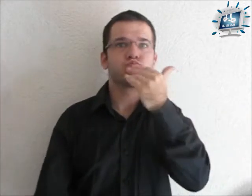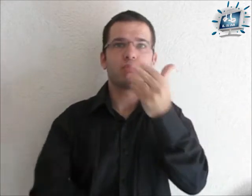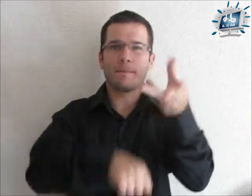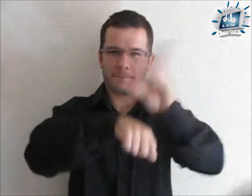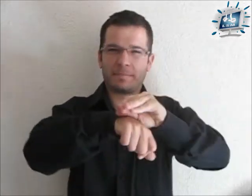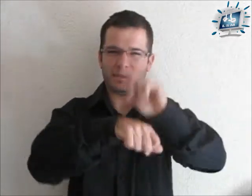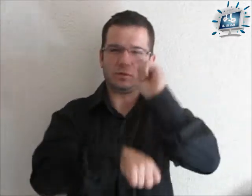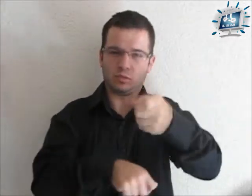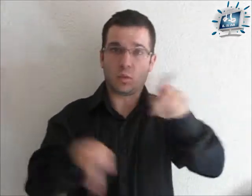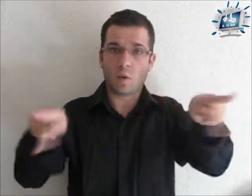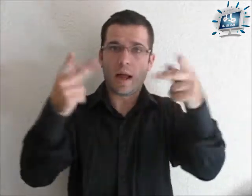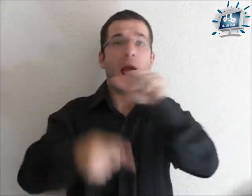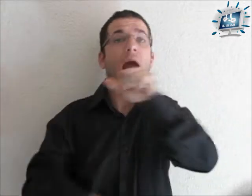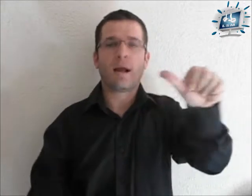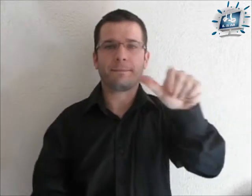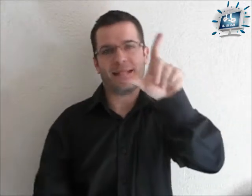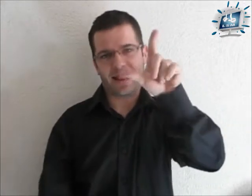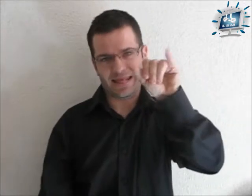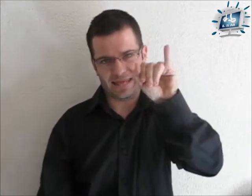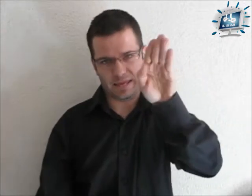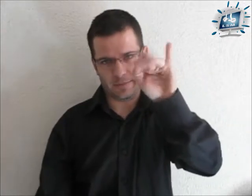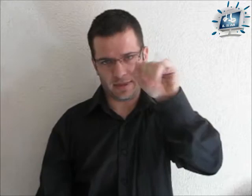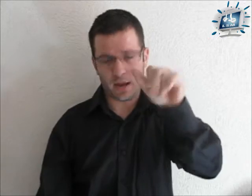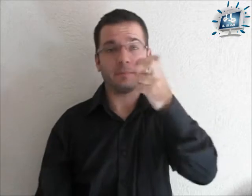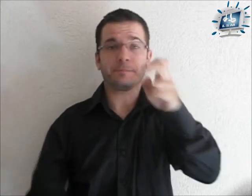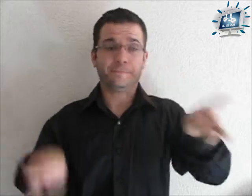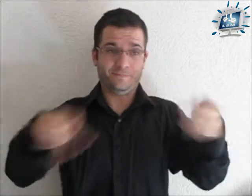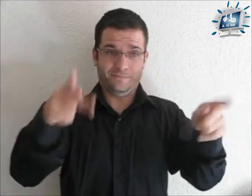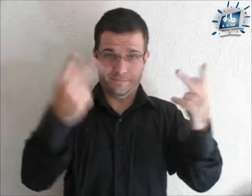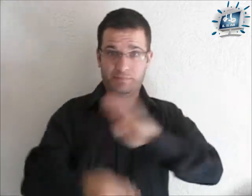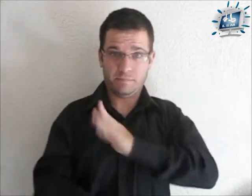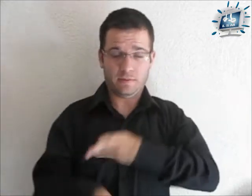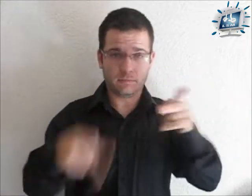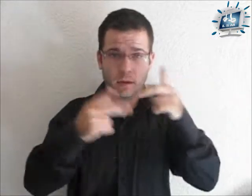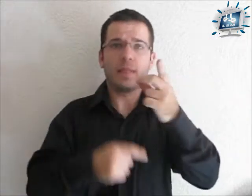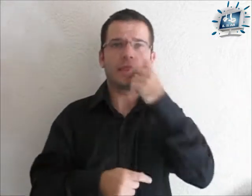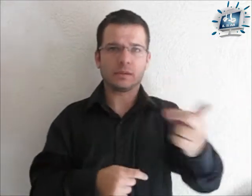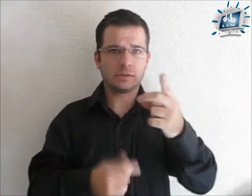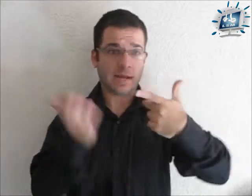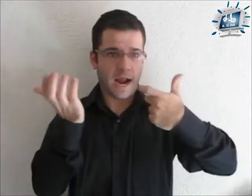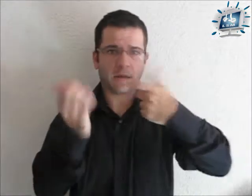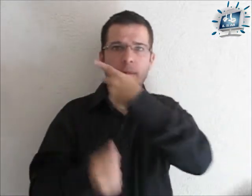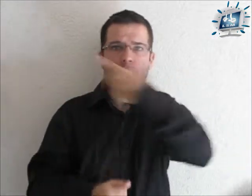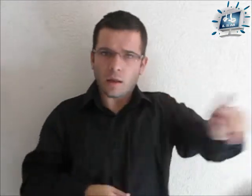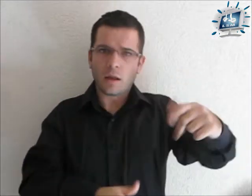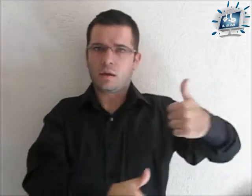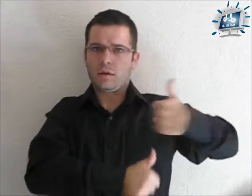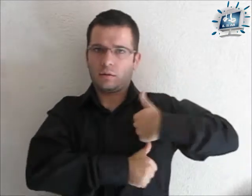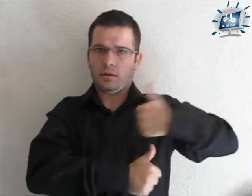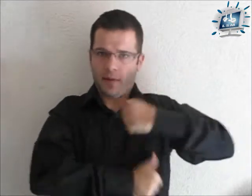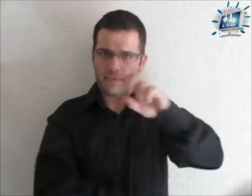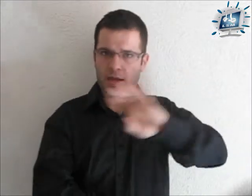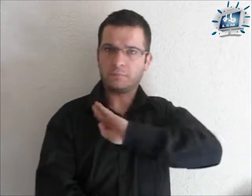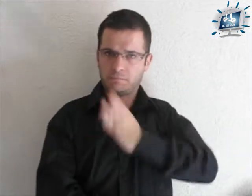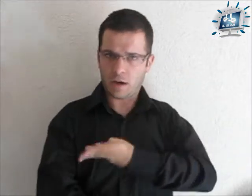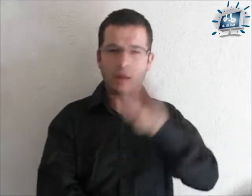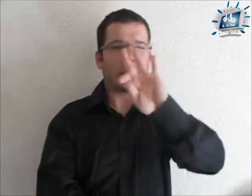(quise decir que no tiene permiso) a Libia entonces decía que las armas son de la armada Española.